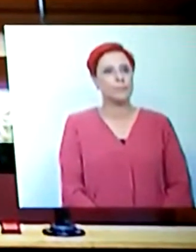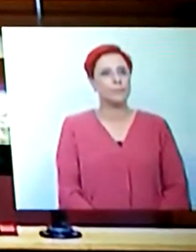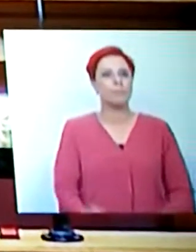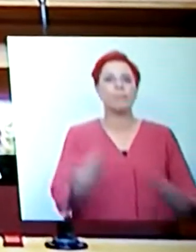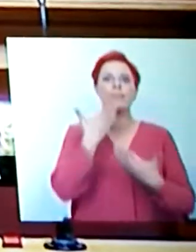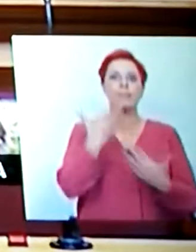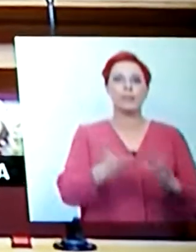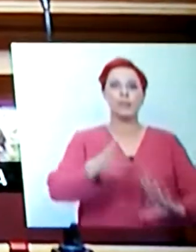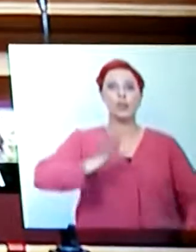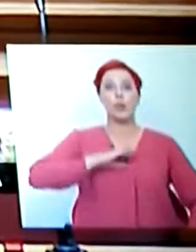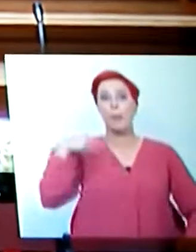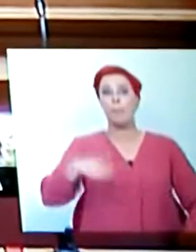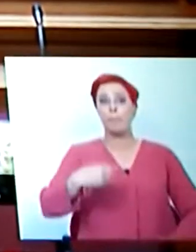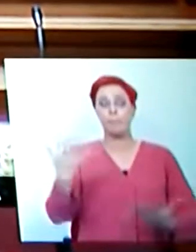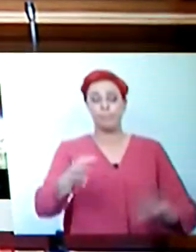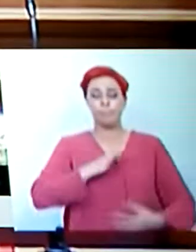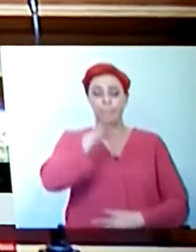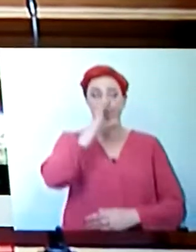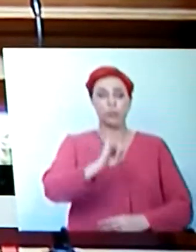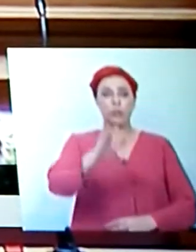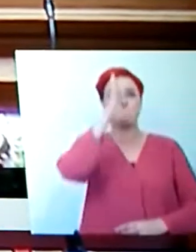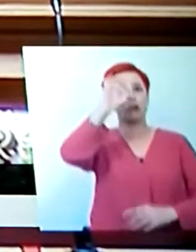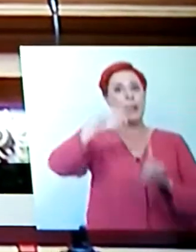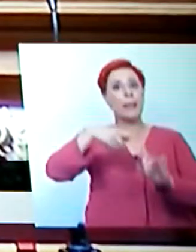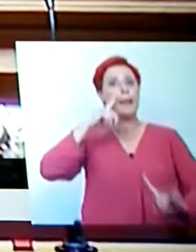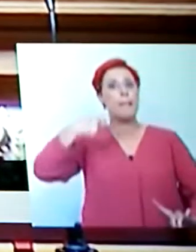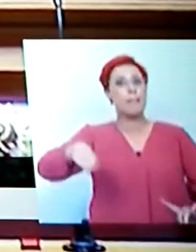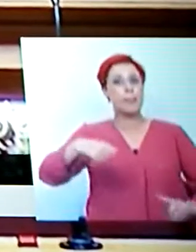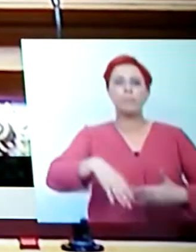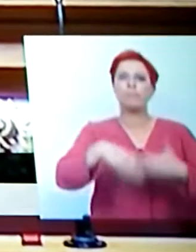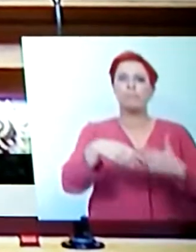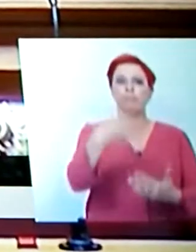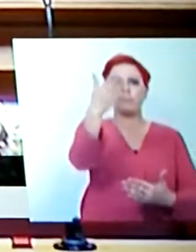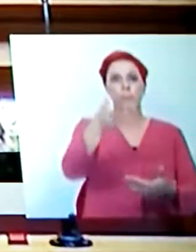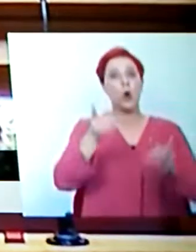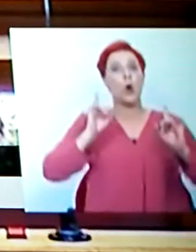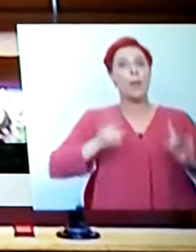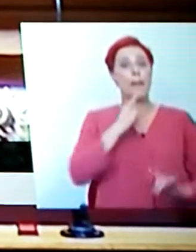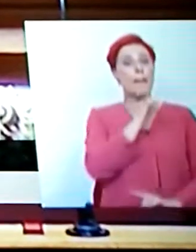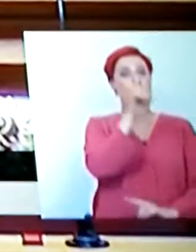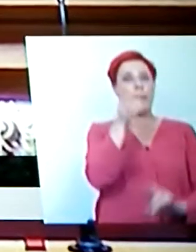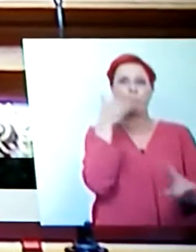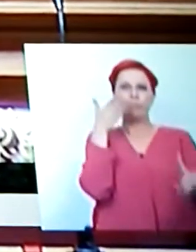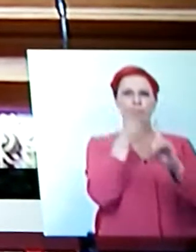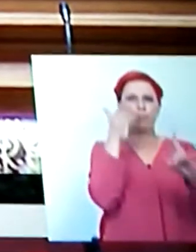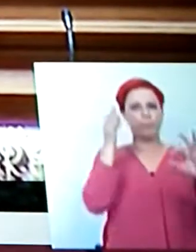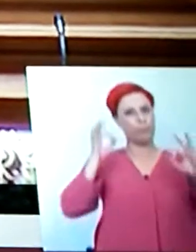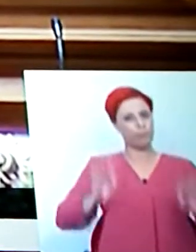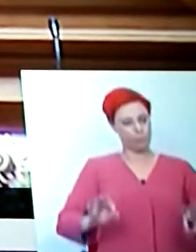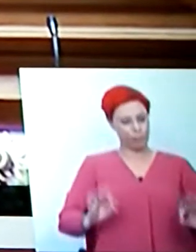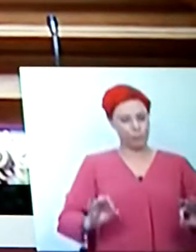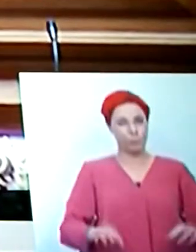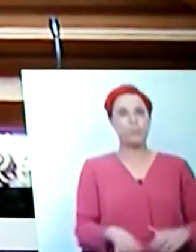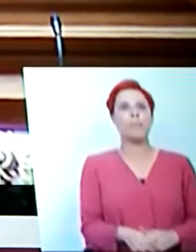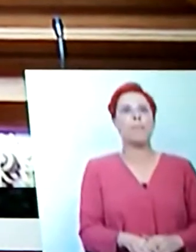muit'oh brigade prof'sôr presidente senhor ministro do Estado e de Presidência cumprimento. Cu bé, se cu, por ultra muito concreta, senhora ministre, t ver culo o instituto